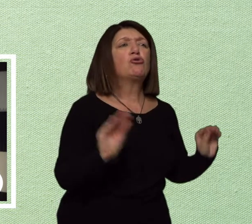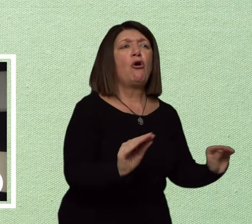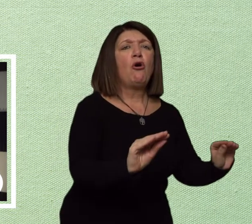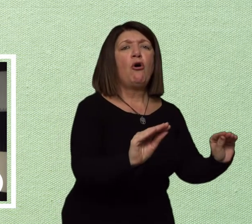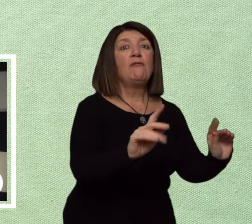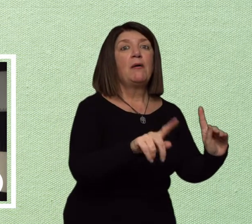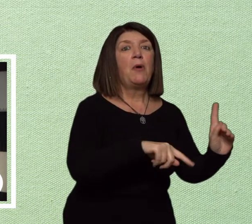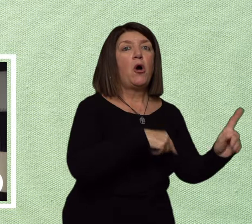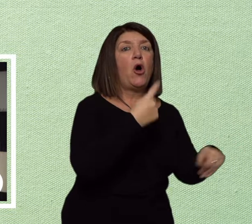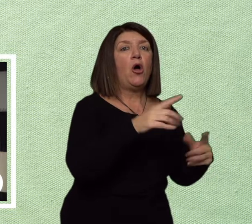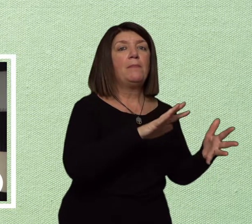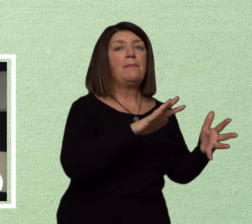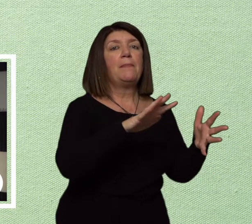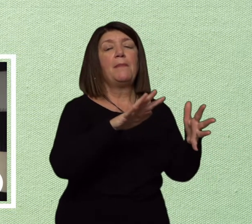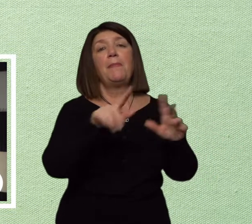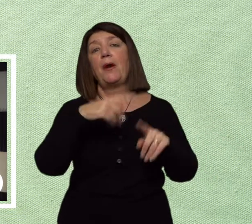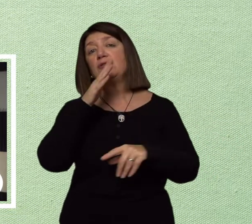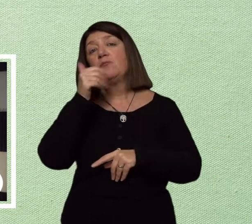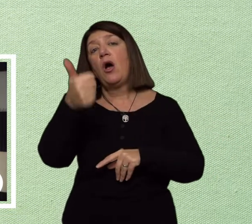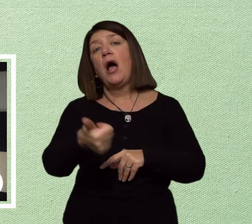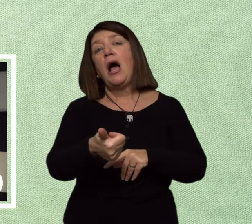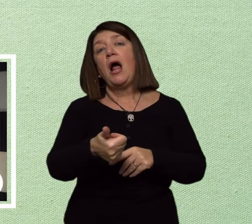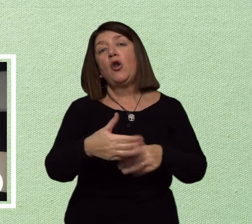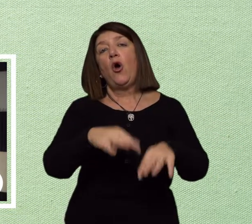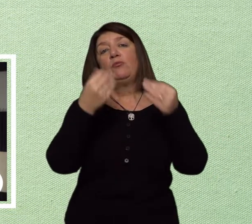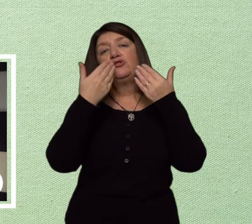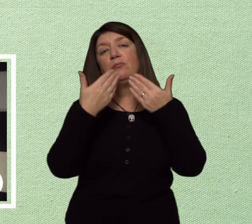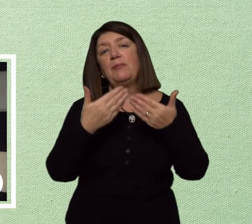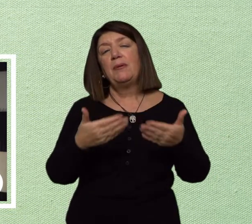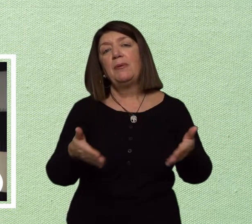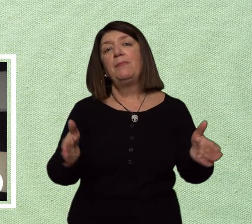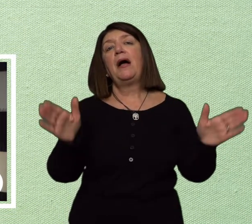successivo proprio l'ambulatorio come configurato con il grossissimo contributo dell'Associazione